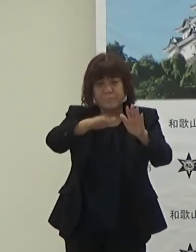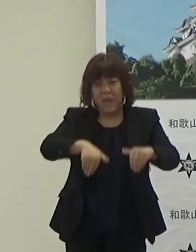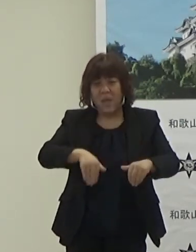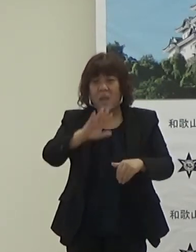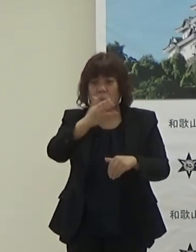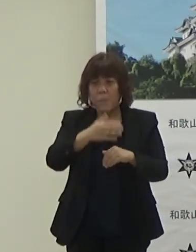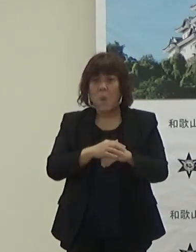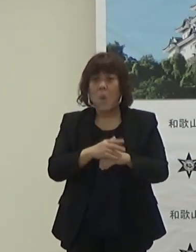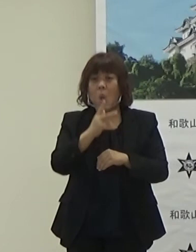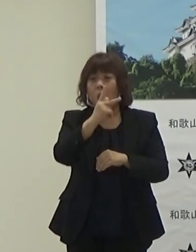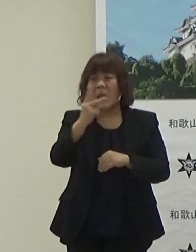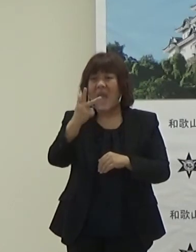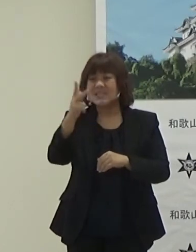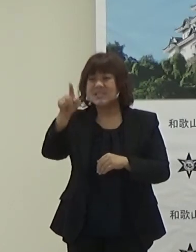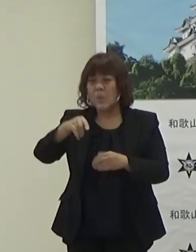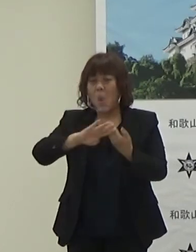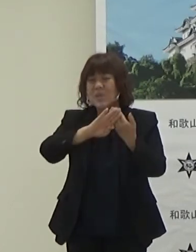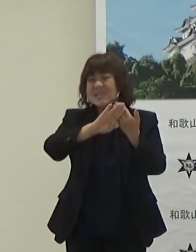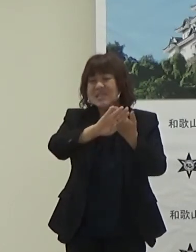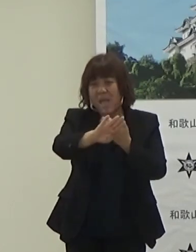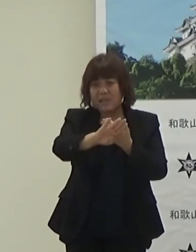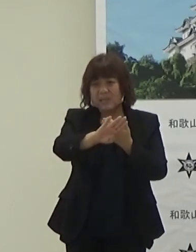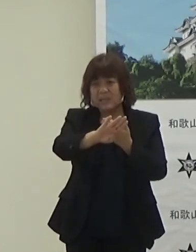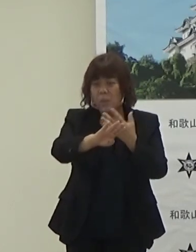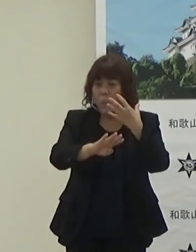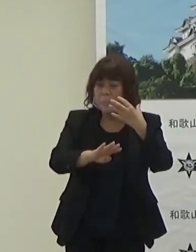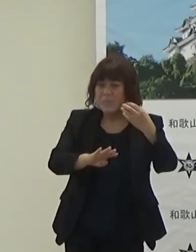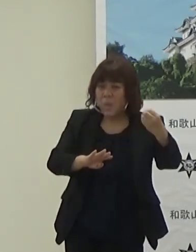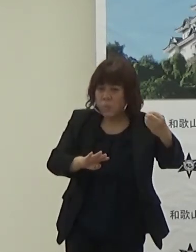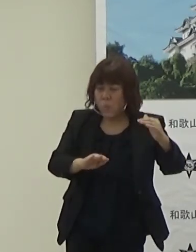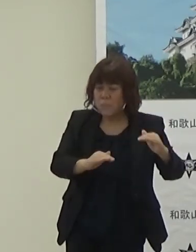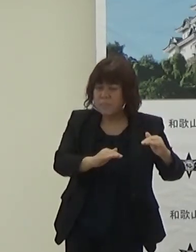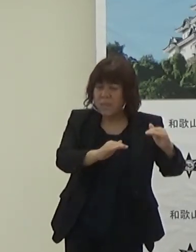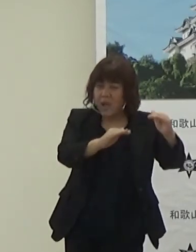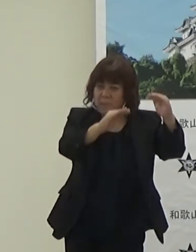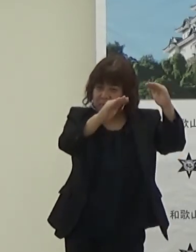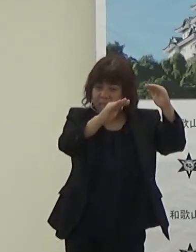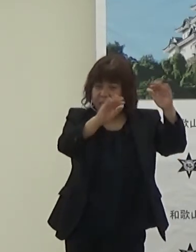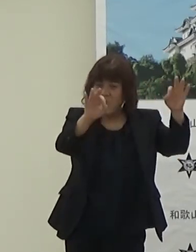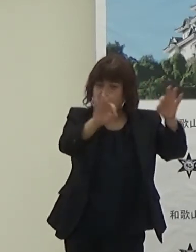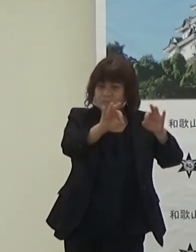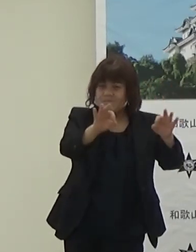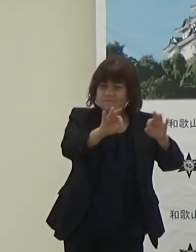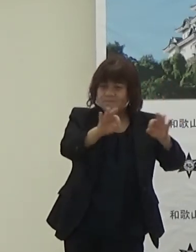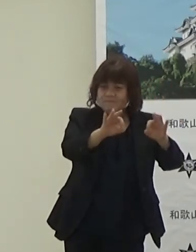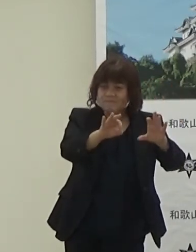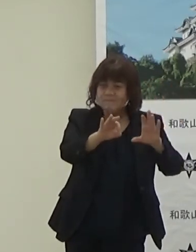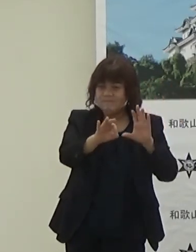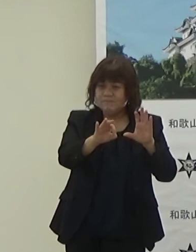カジノ以外のところのですね 魅力を高めて、それで収益性を高めていただきたいなと思ってます